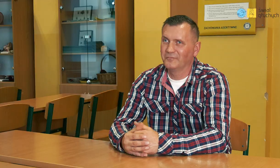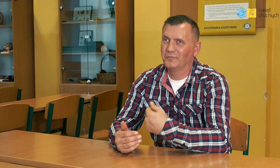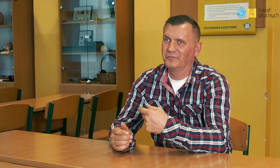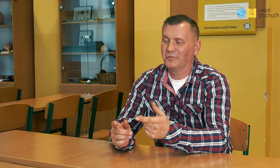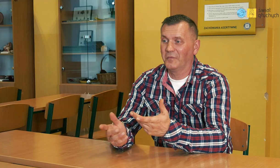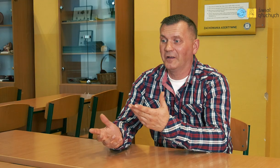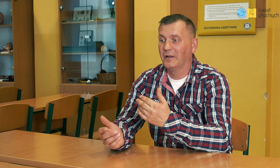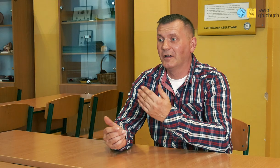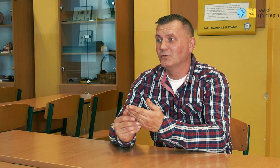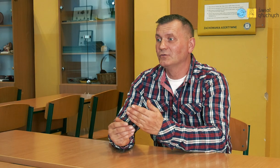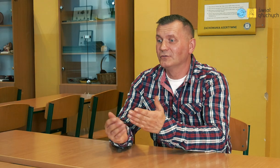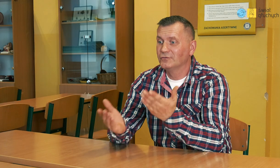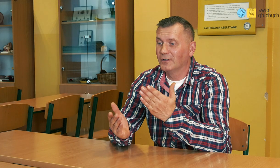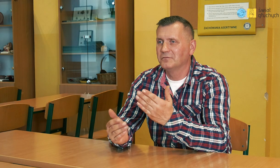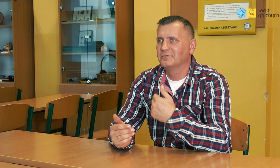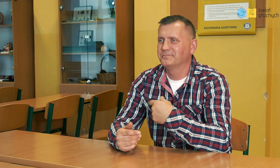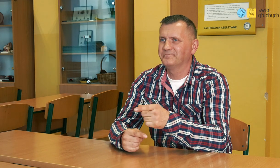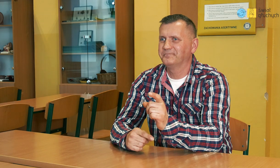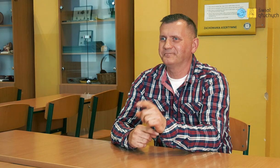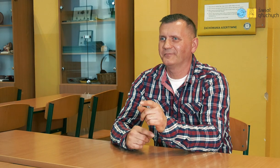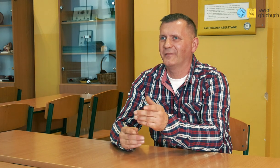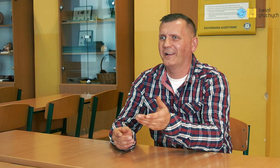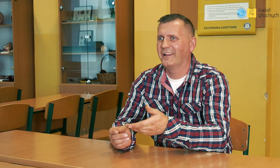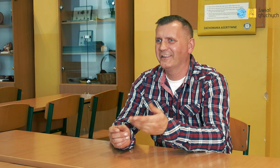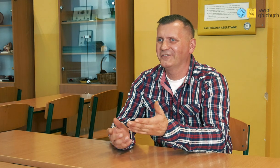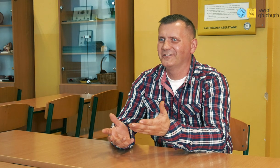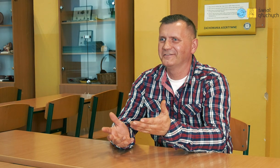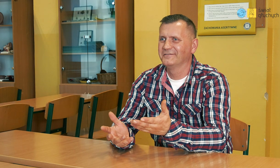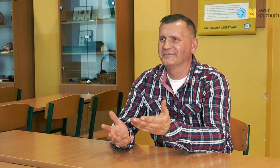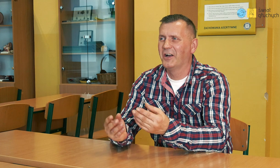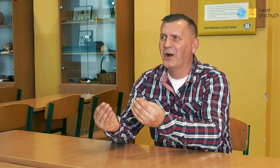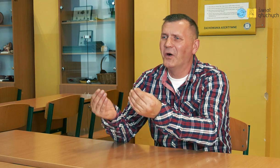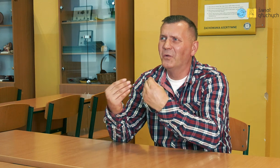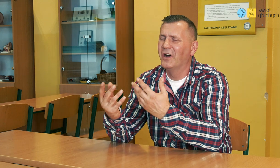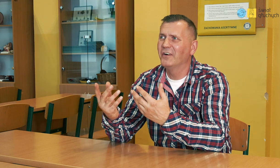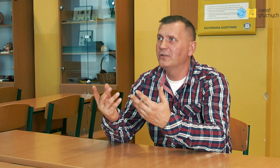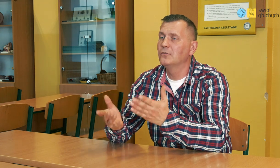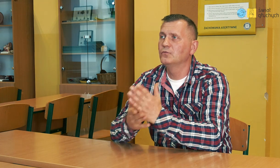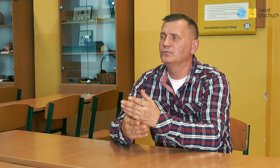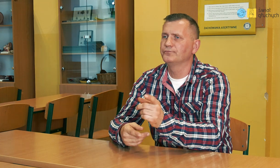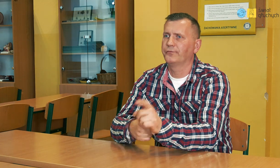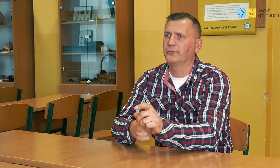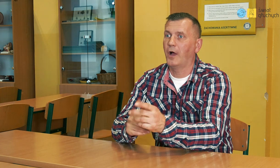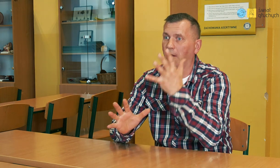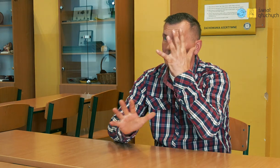Ja lekceważyłem czytanie, byłem leniwy. Nauczyciele mówili, więc nie interesowało mnie czytanie.